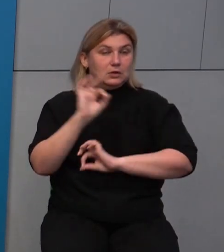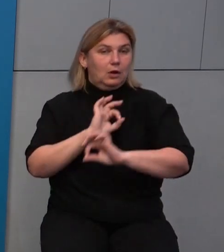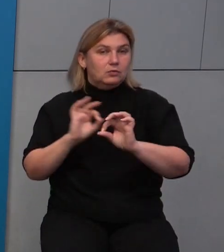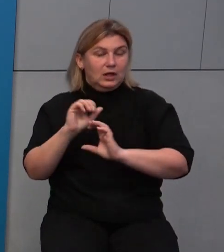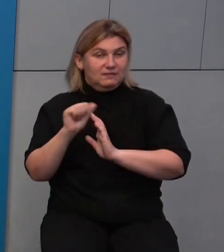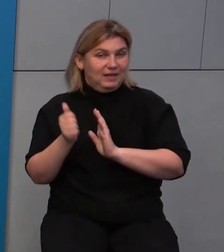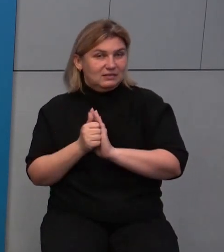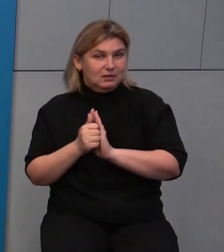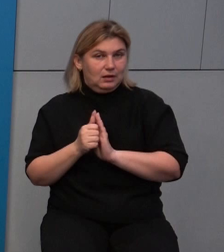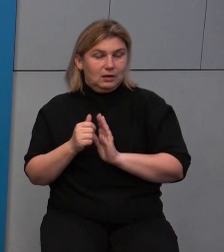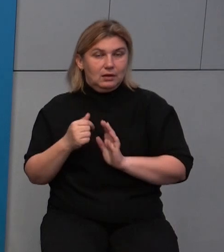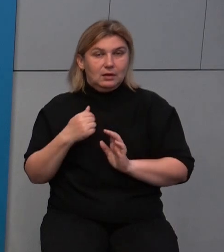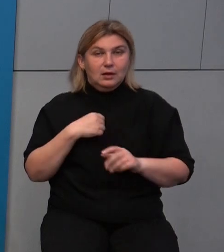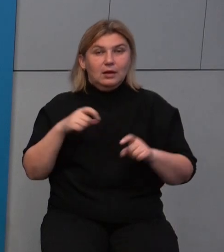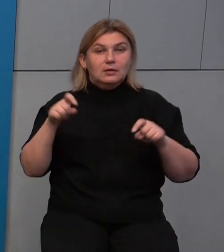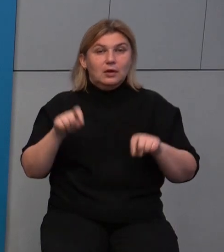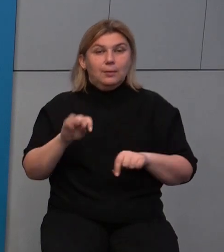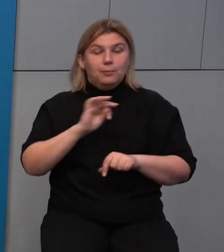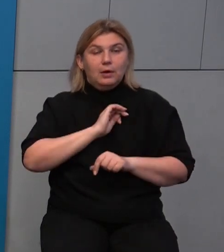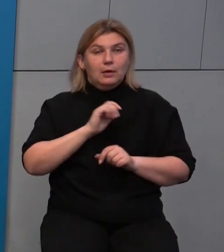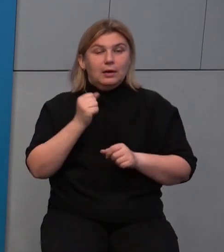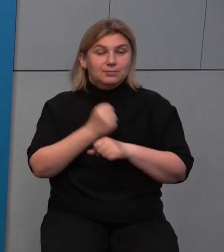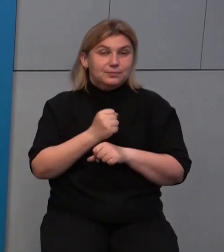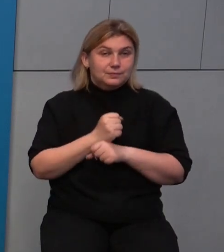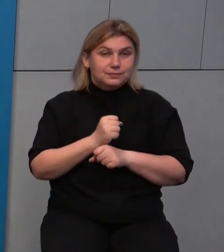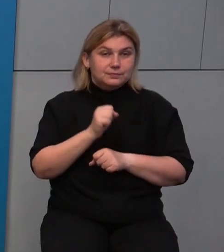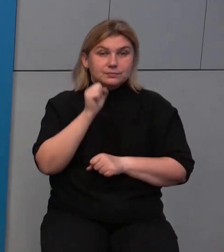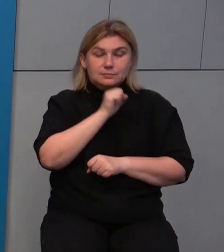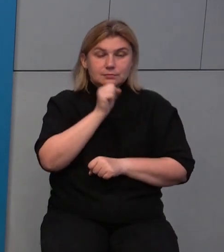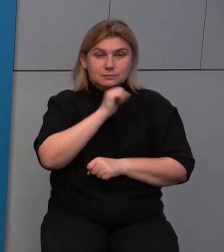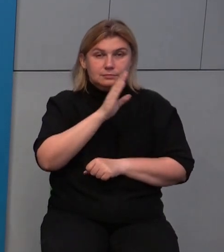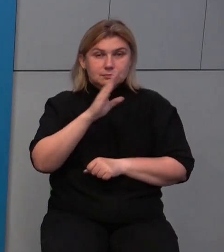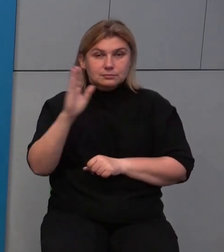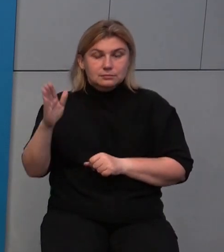Wiec moja praca w archiwum polegała na tym, że ja siedziałam przed archiwum.